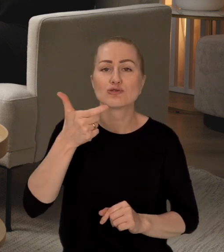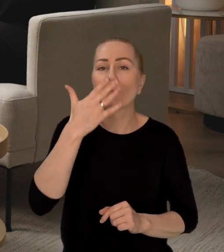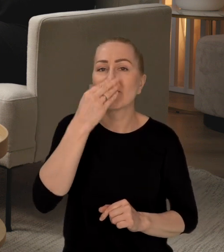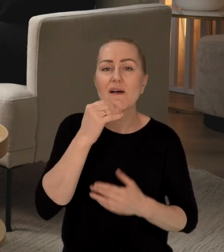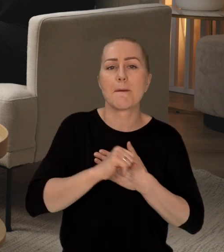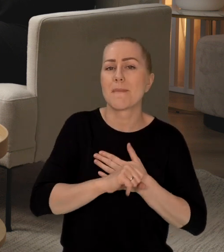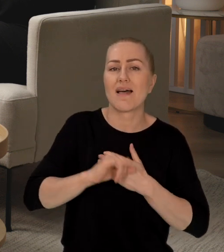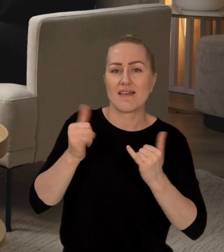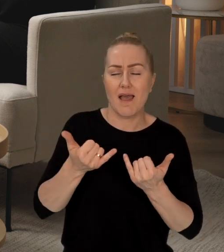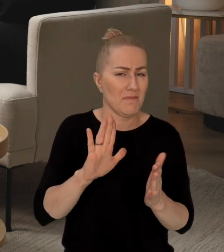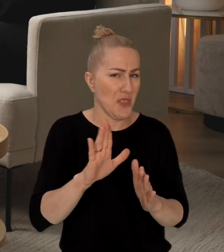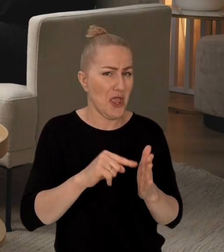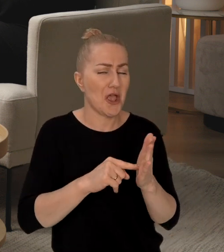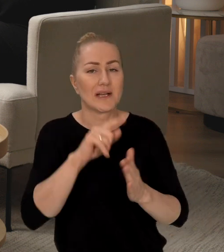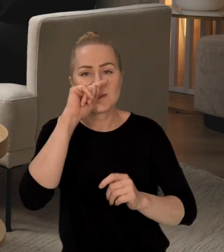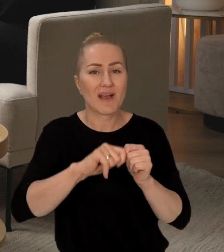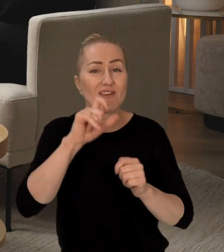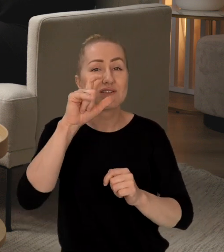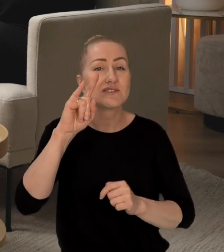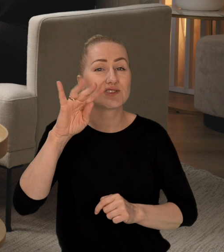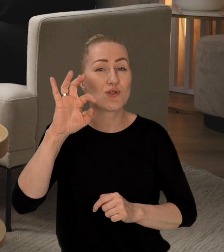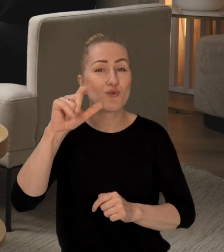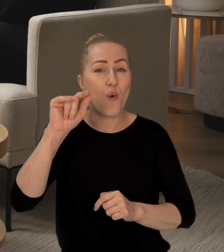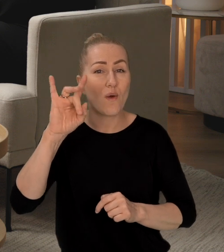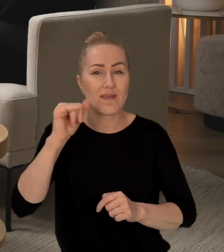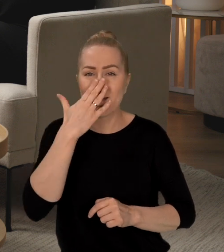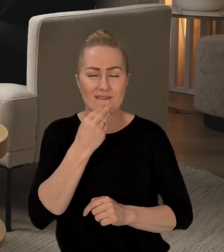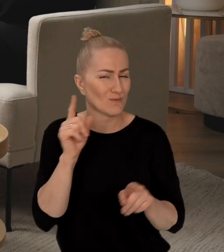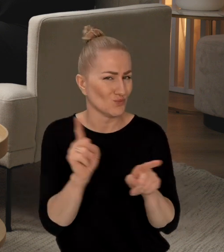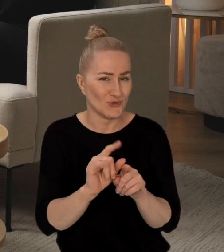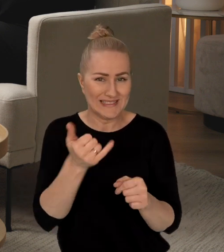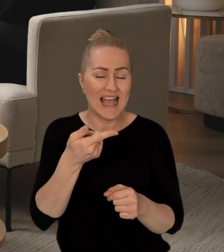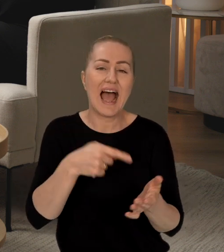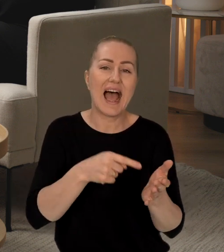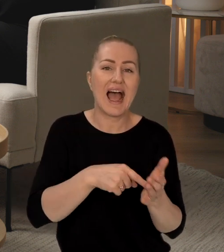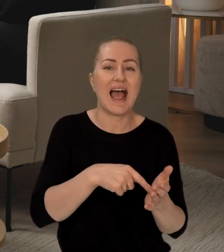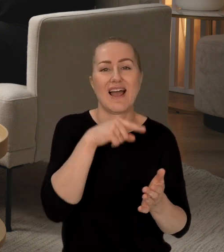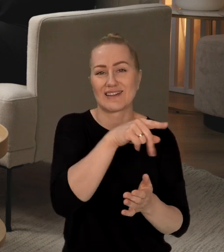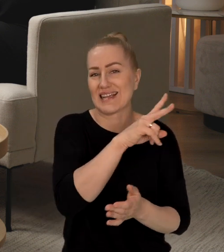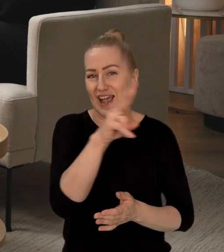Nie. Ta cytologia niczym się nie różni od standardowej cytologii, pobieranej u każdej innej pacjentki.